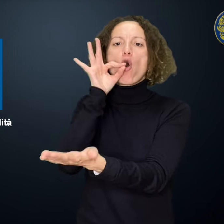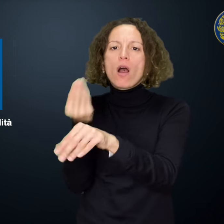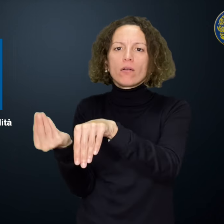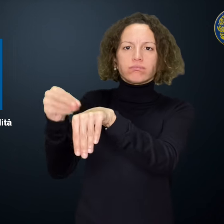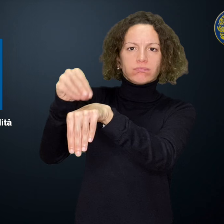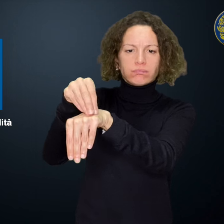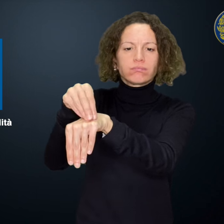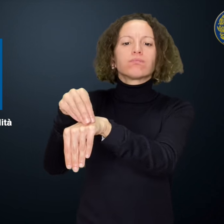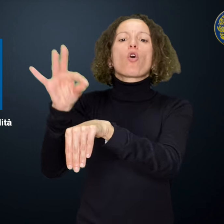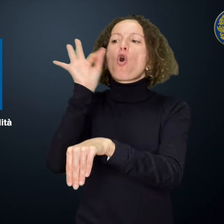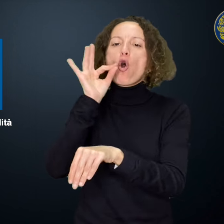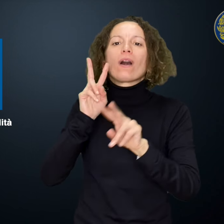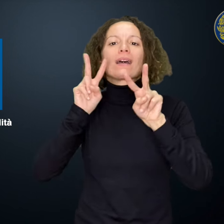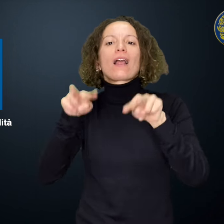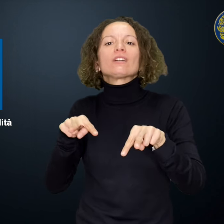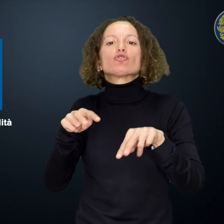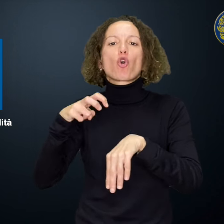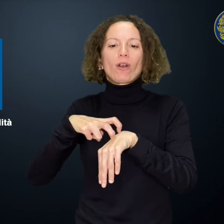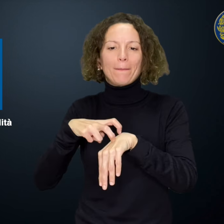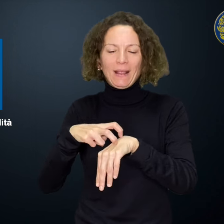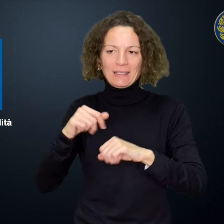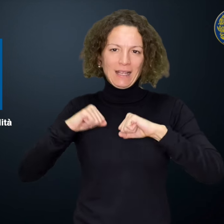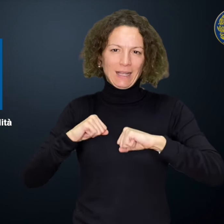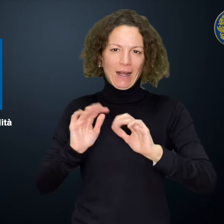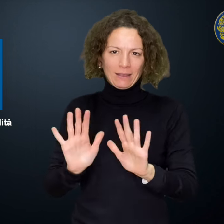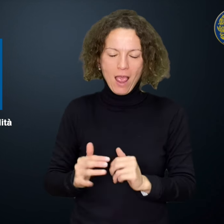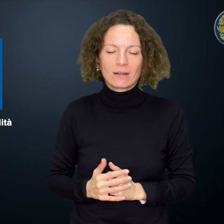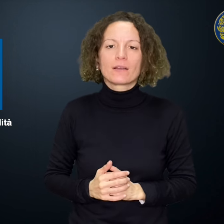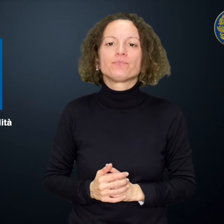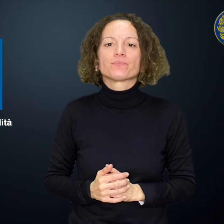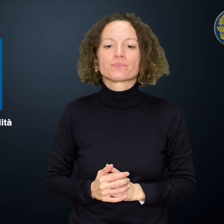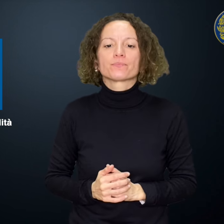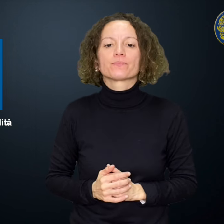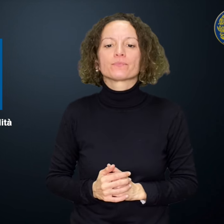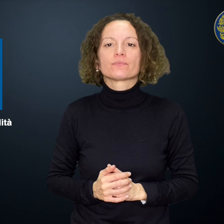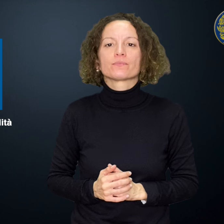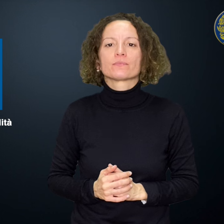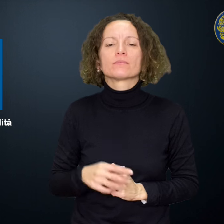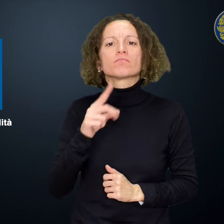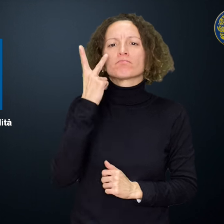prima istanza o di aggravamento oppure di revisione sanitaria;